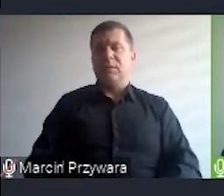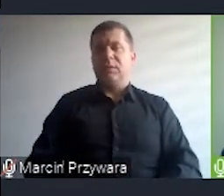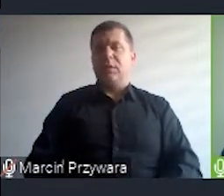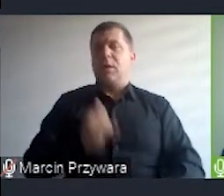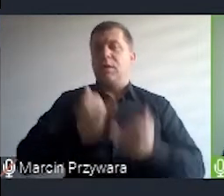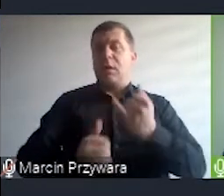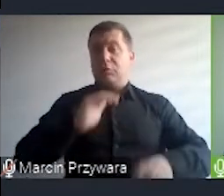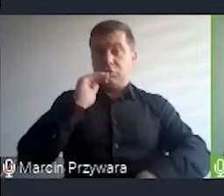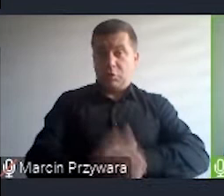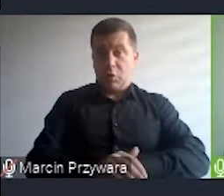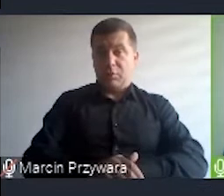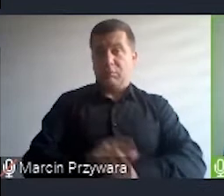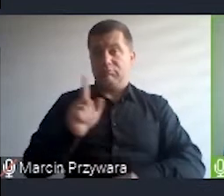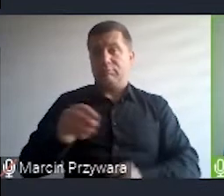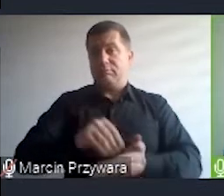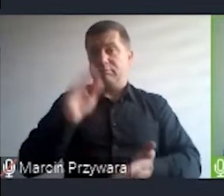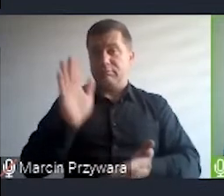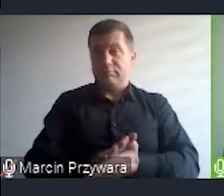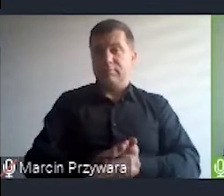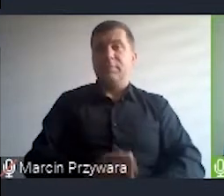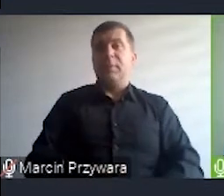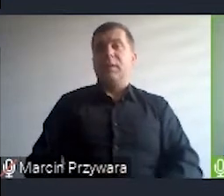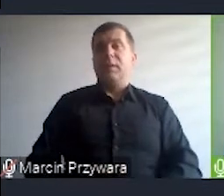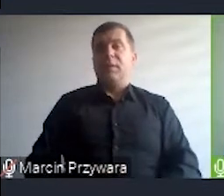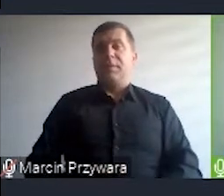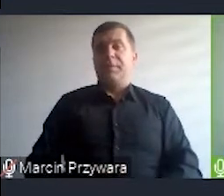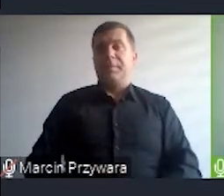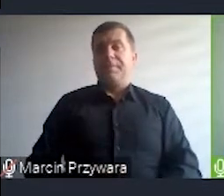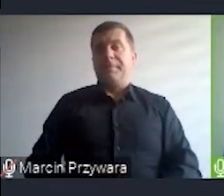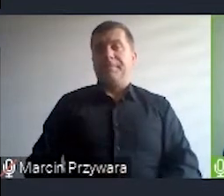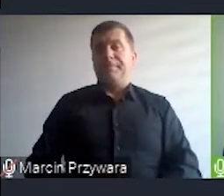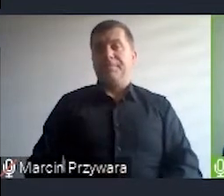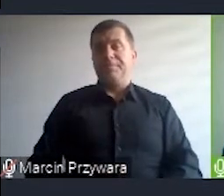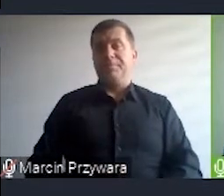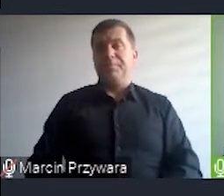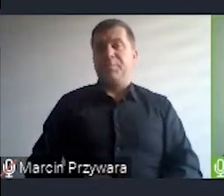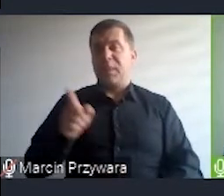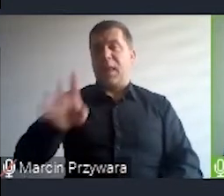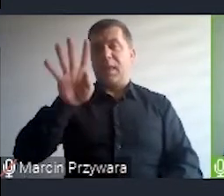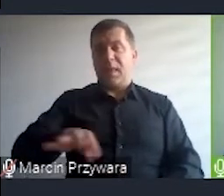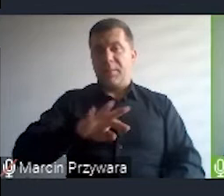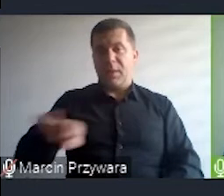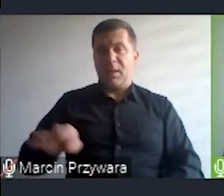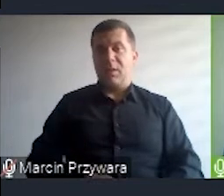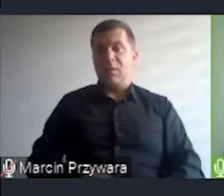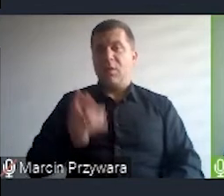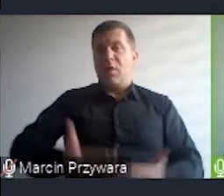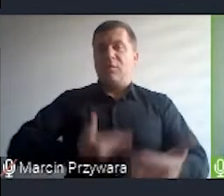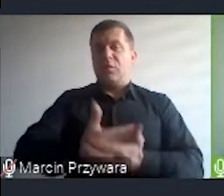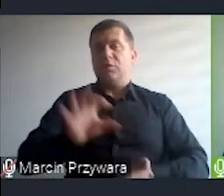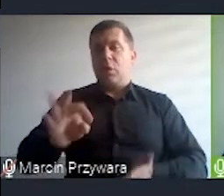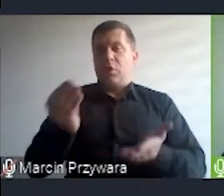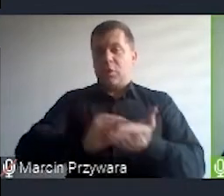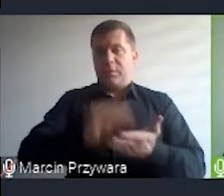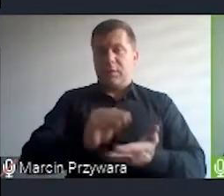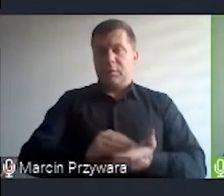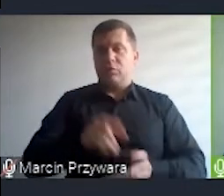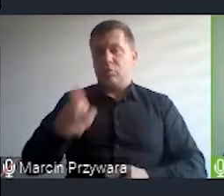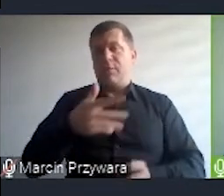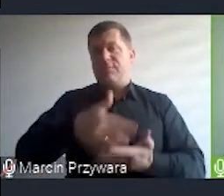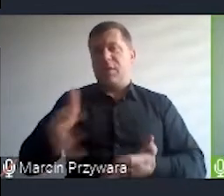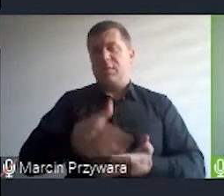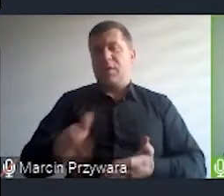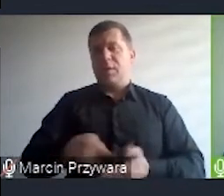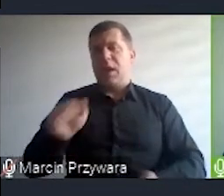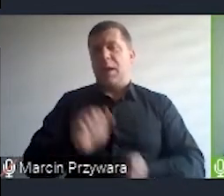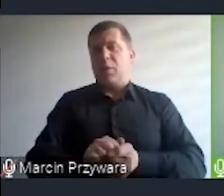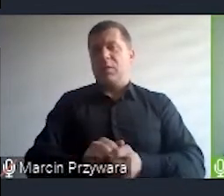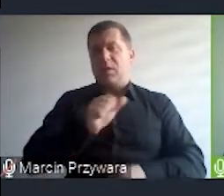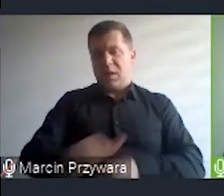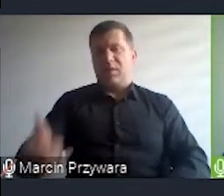Jeśli zgodnie z zapisami tej tabeli i wniosku o dofinansowanie to wydatek w postaci amortyzacji jest kwalifikowany.